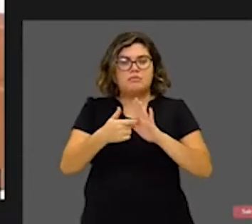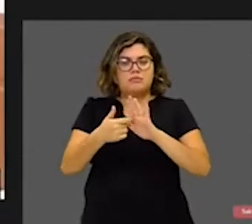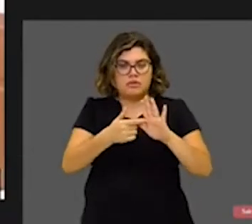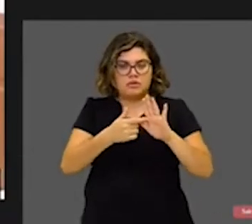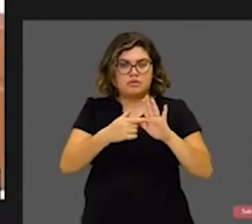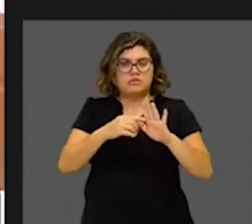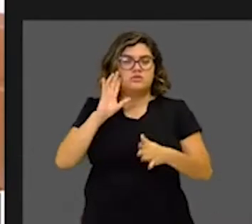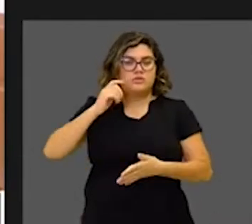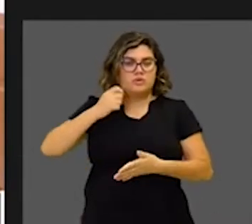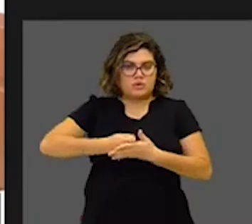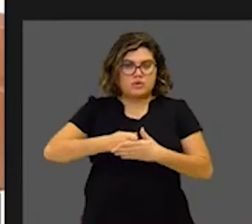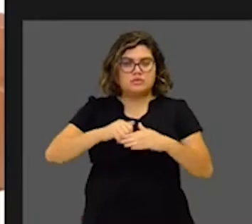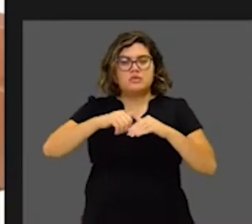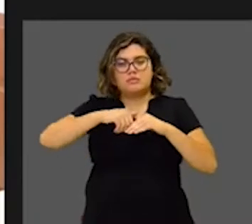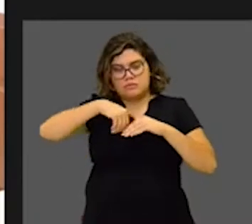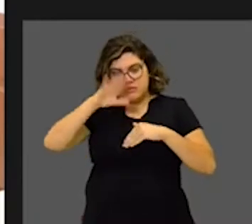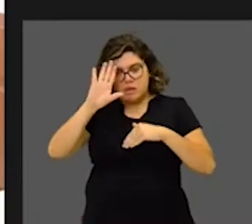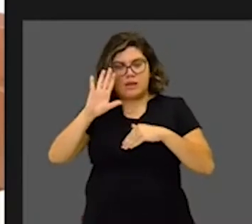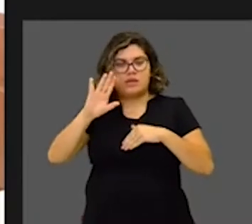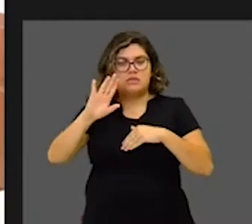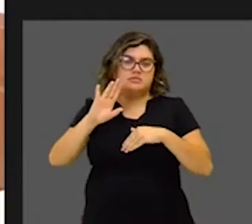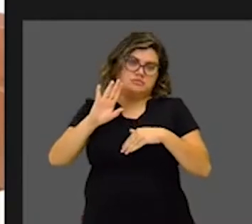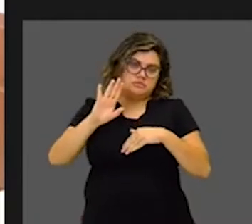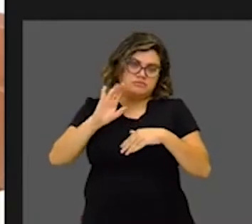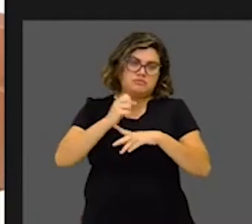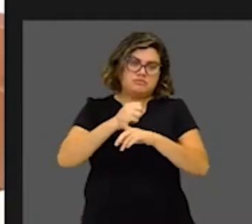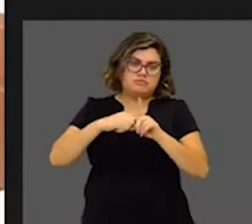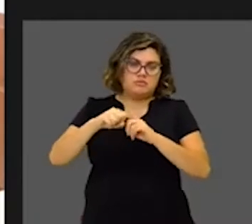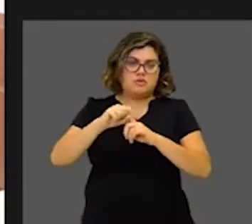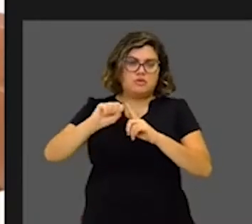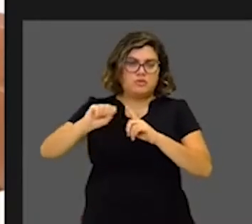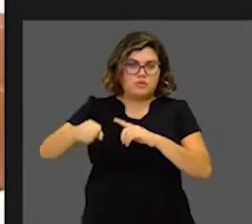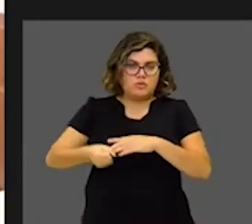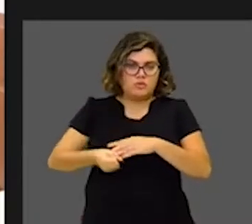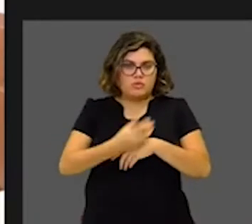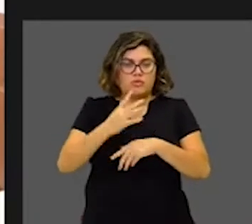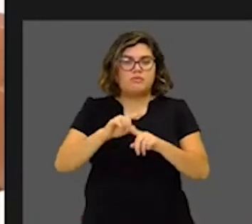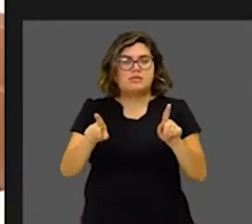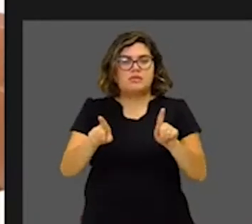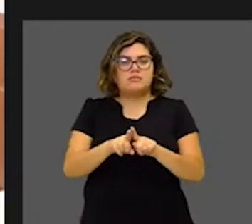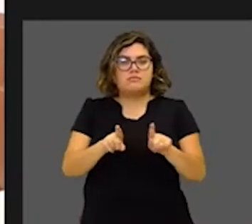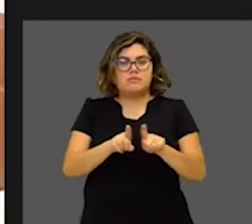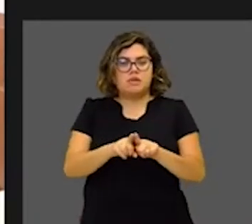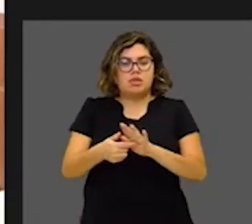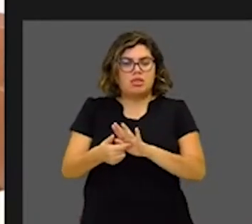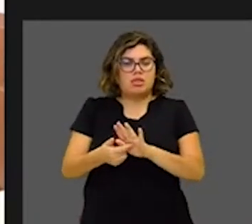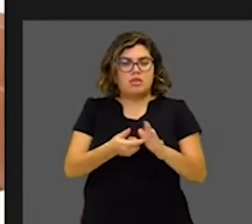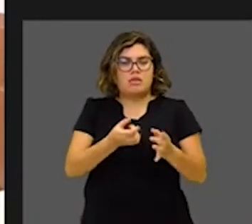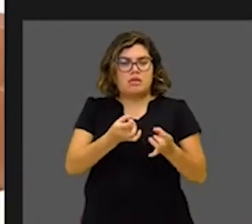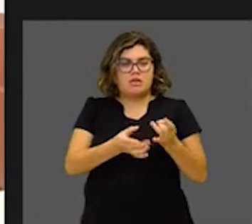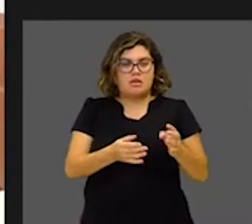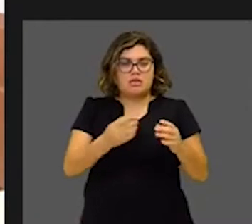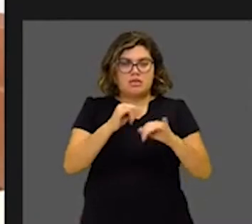fenômeno sociológico novo e também Deixando as nossas questões para o debate eu vou já passar